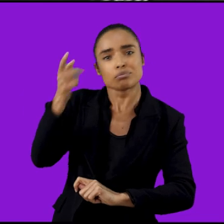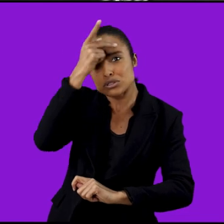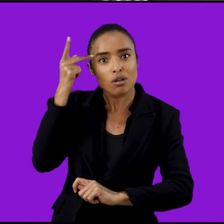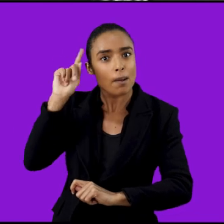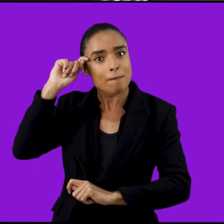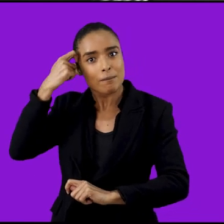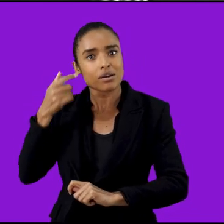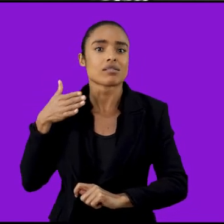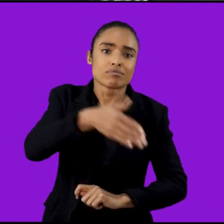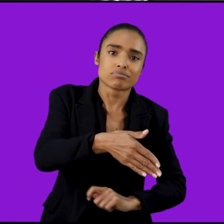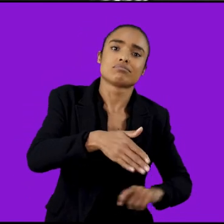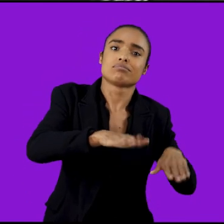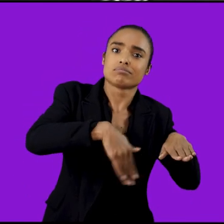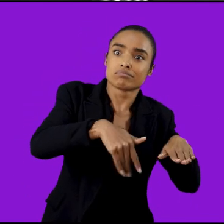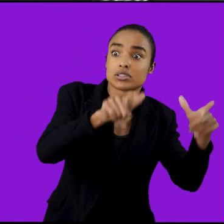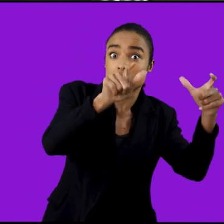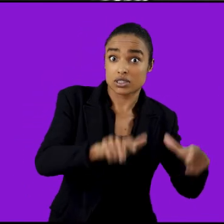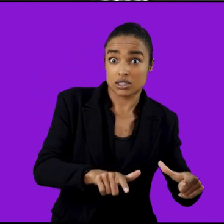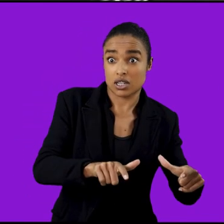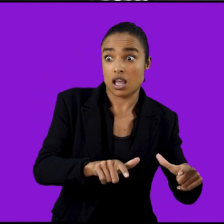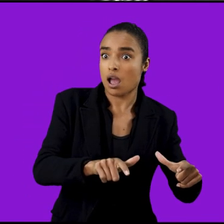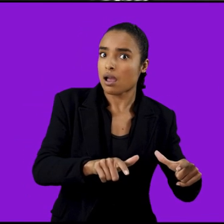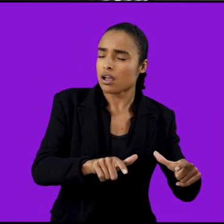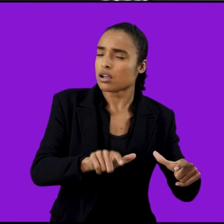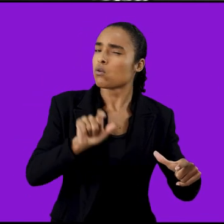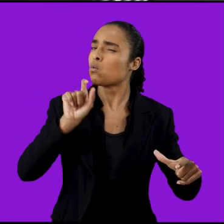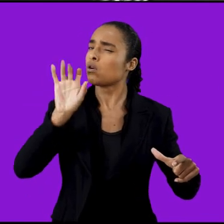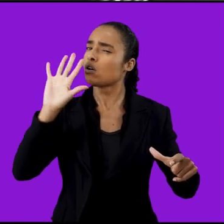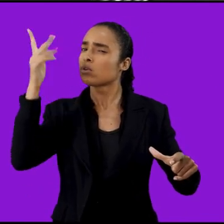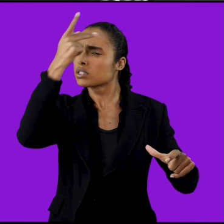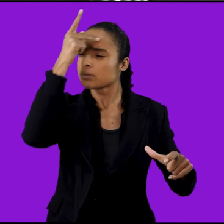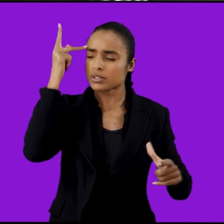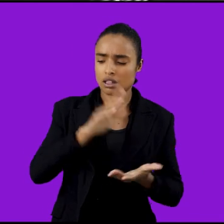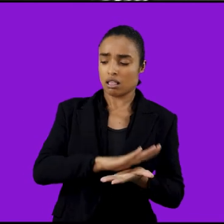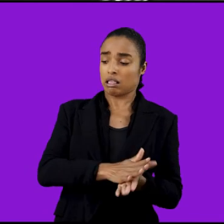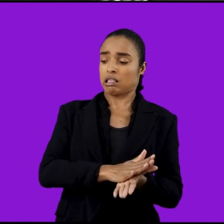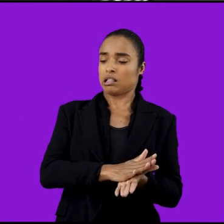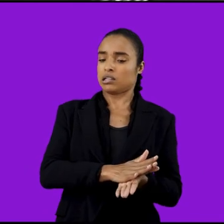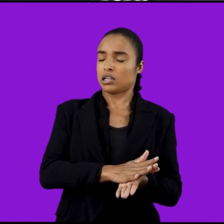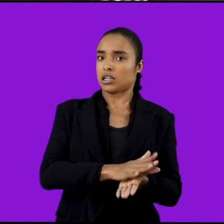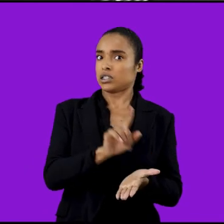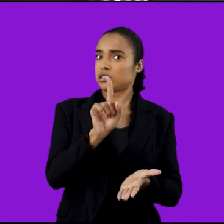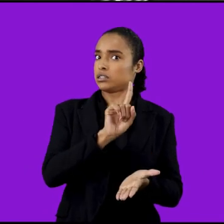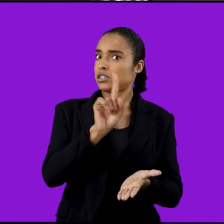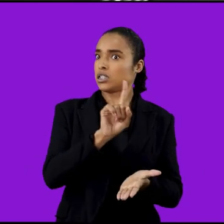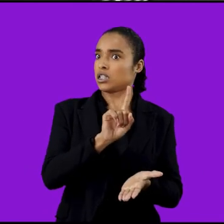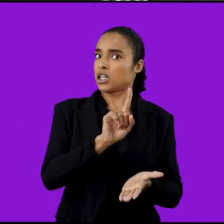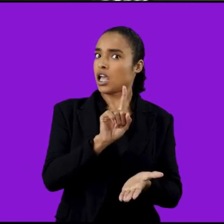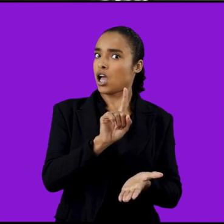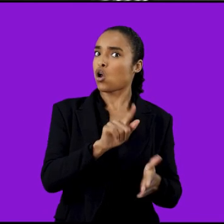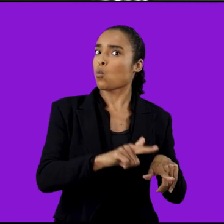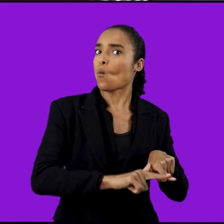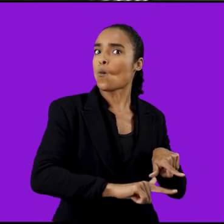Nesse momento, os racistas decidem drenar as piscinas. Ninguém pode usar mais as piscinas